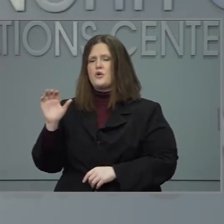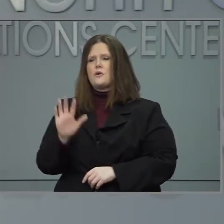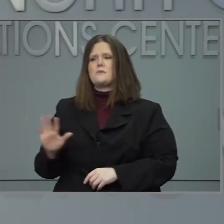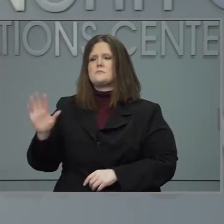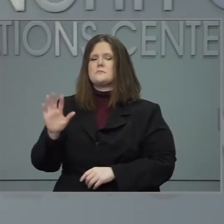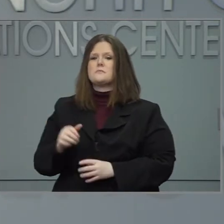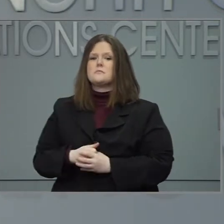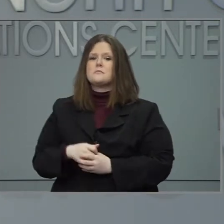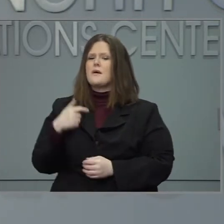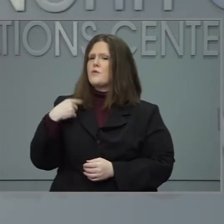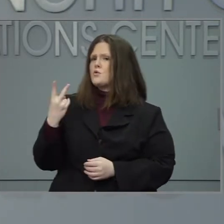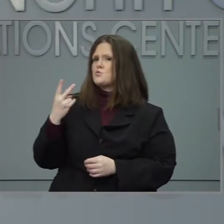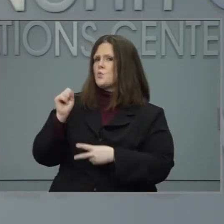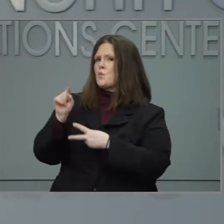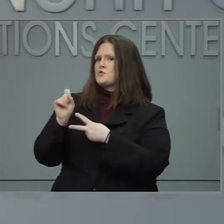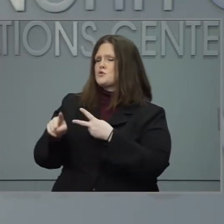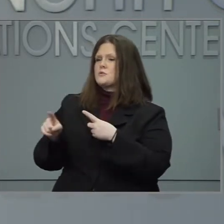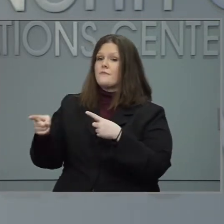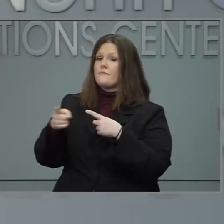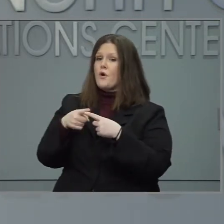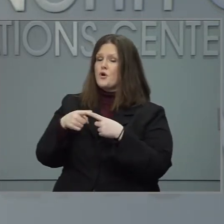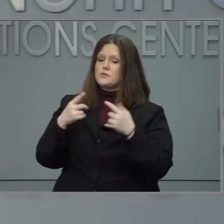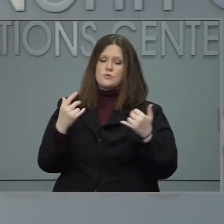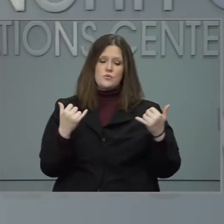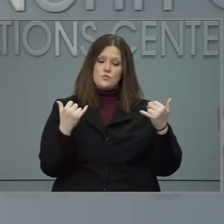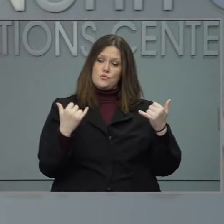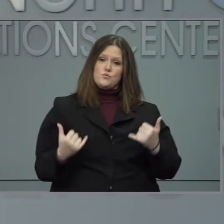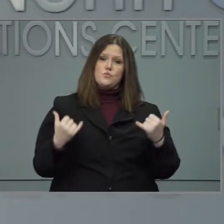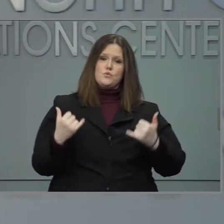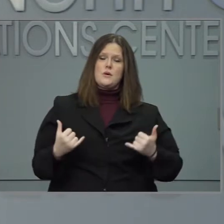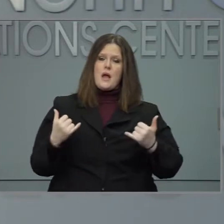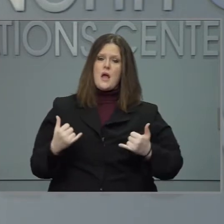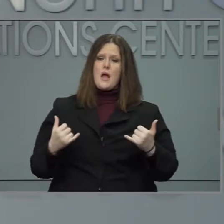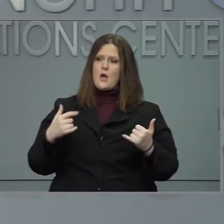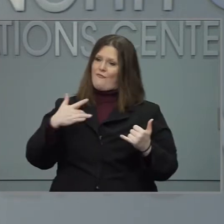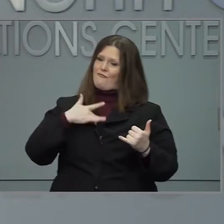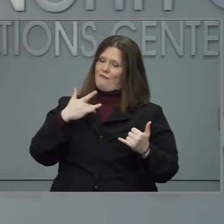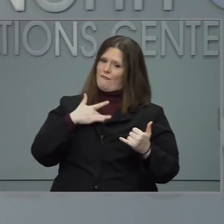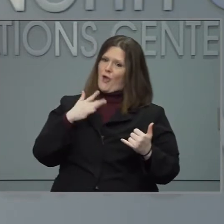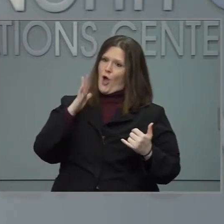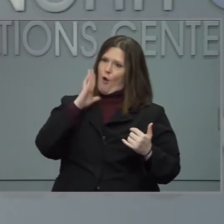Yo tengo dos pregunta exprimir consideraría que en donde nos encontramos como un